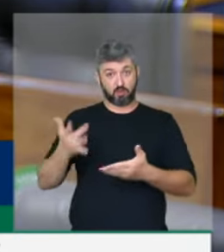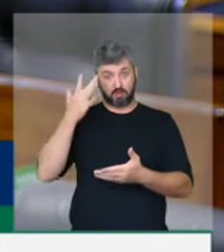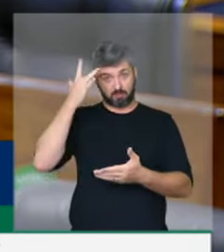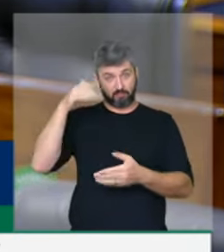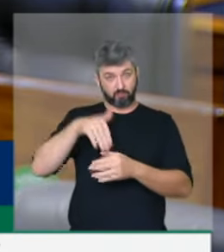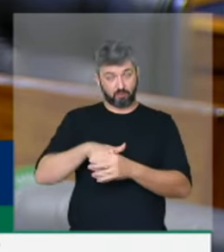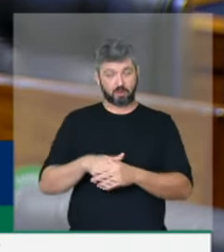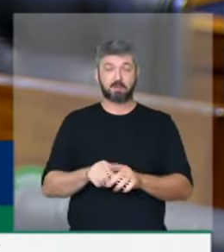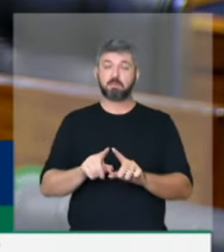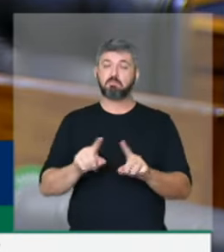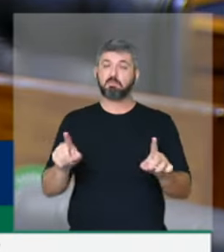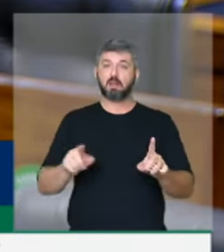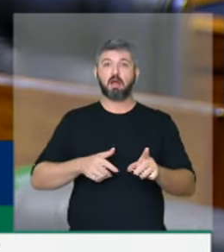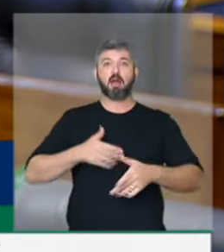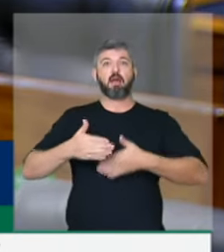CONVERGÊNCIA. O PRESIDENTE